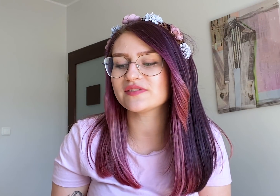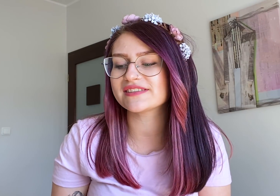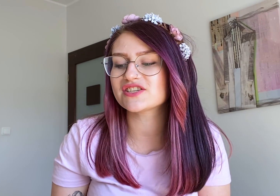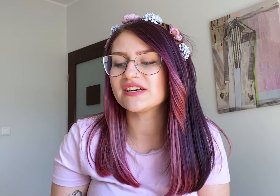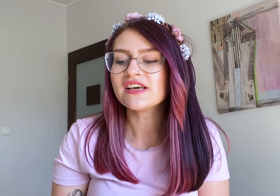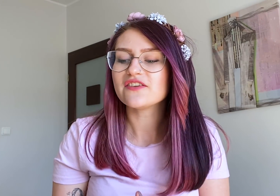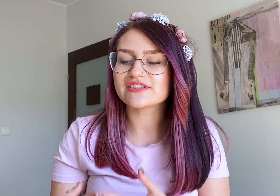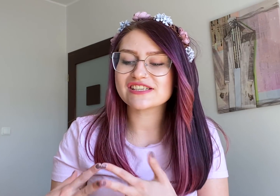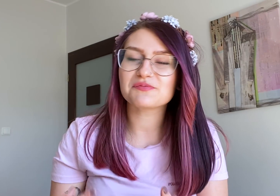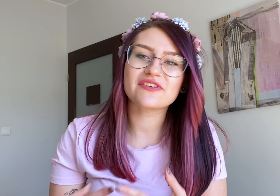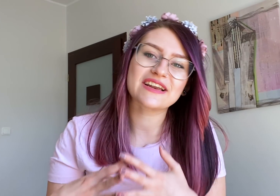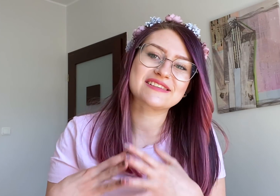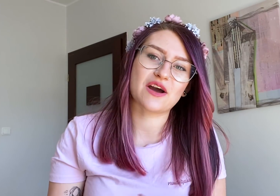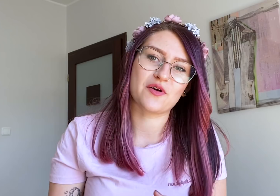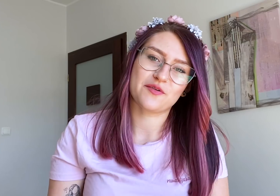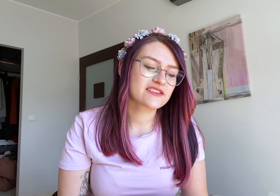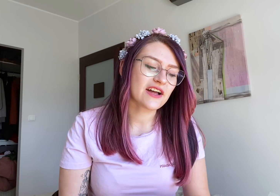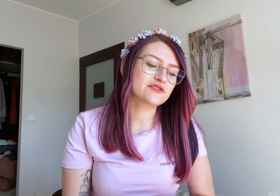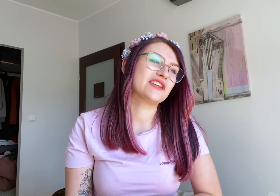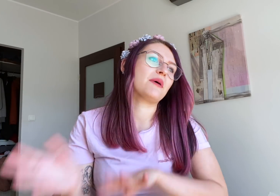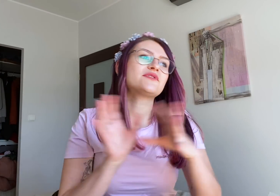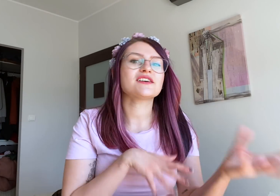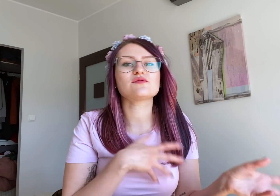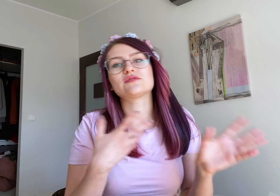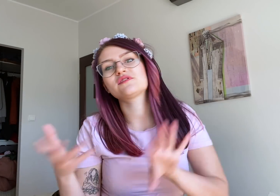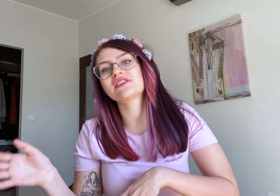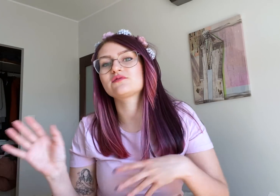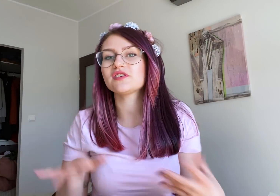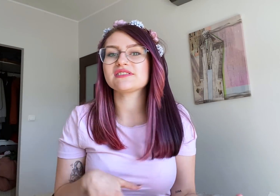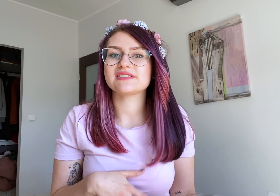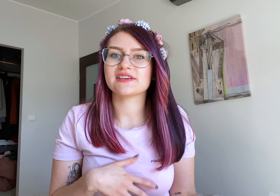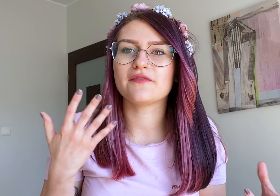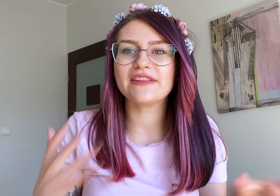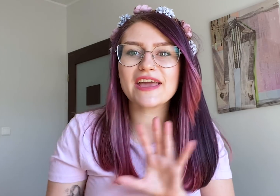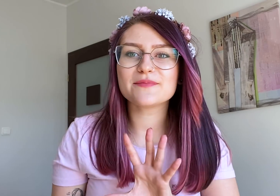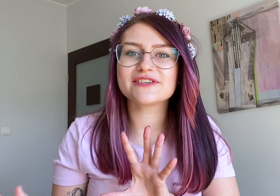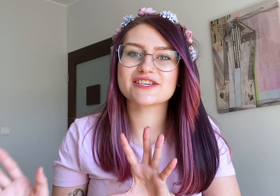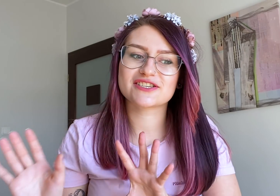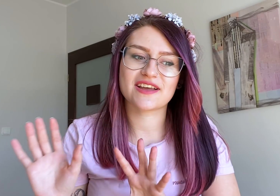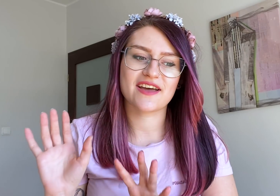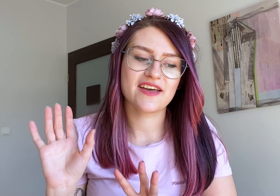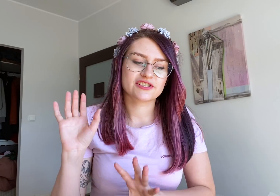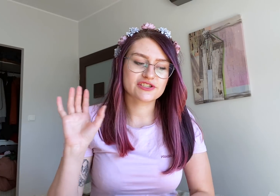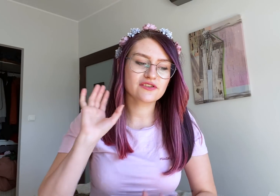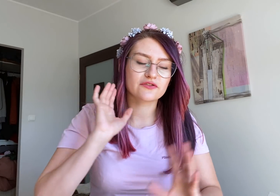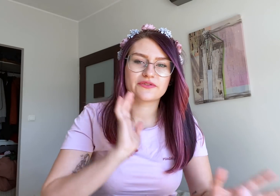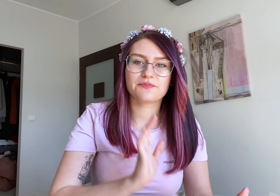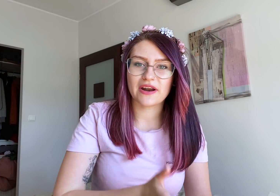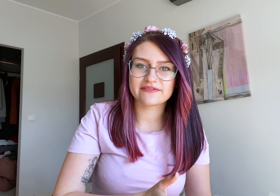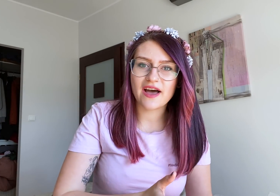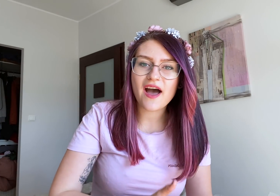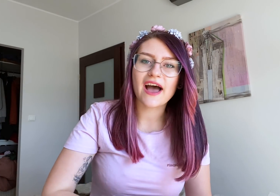to znaczy - wszystkie się powykręcały. A tutaj nie mam czasu, a tu coś, a tu coś. Wydaje mi się, że częściowo prawda,